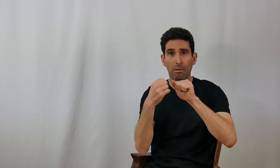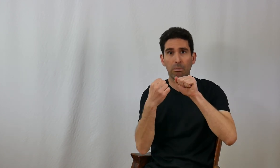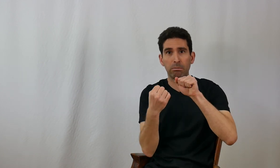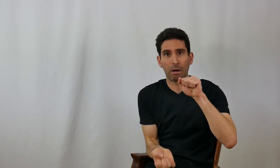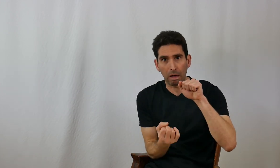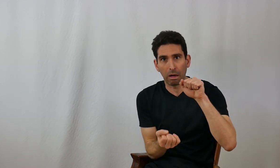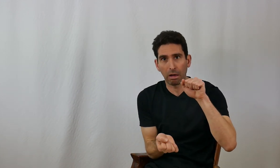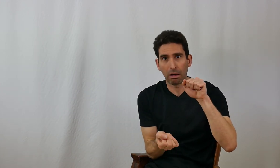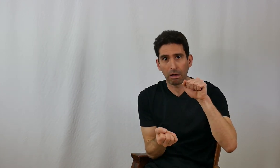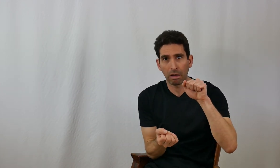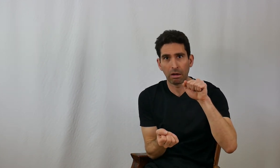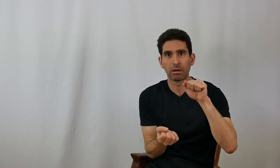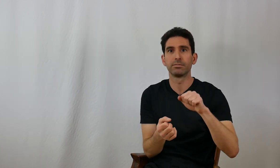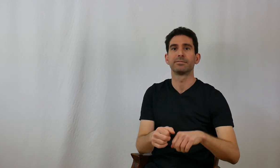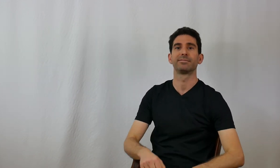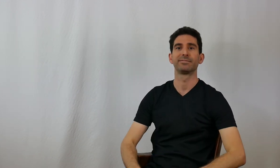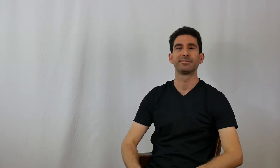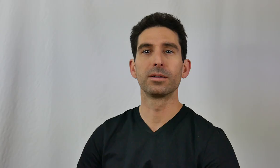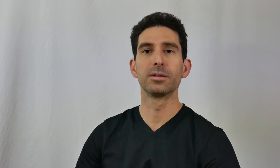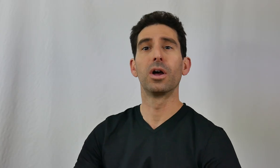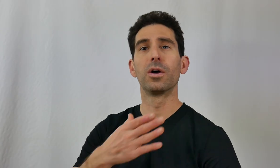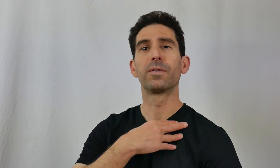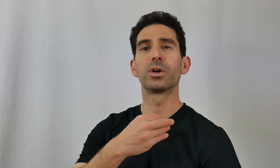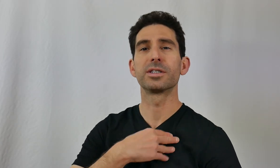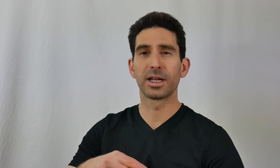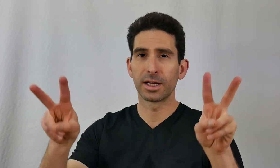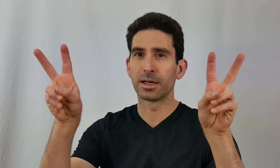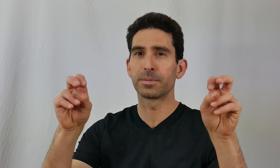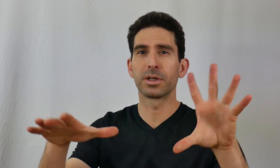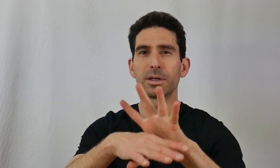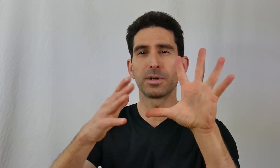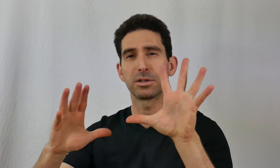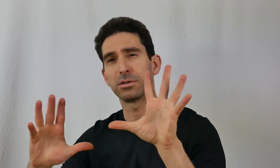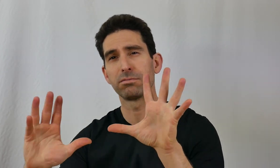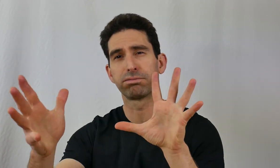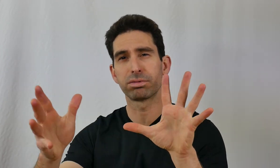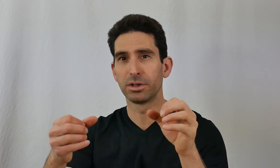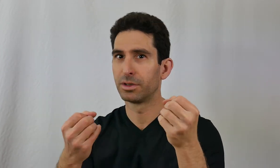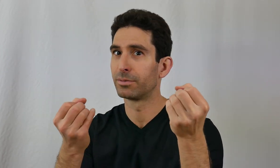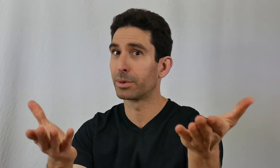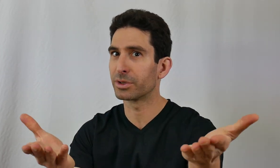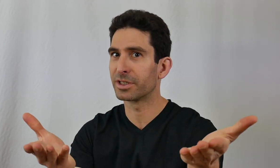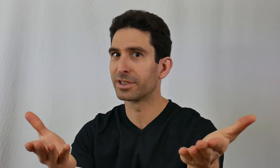Avoir la mâchoire qui tombe. Voici ma proposition d'expression imagée en LSF.